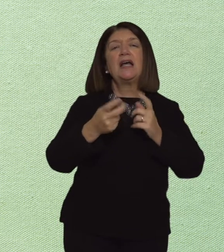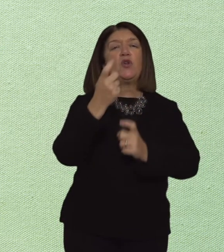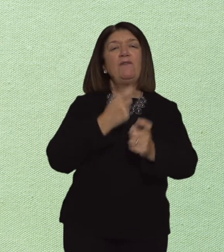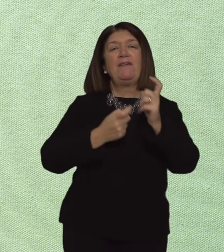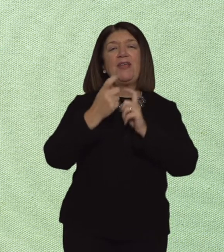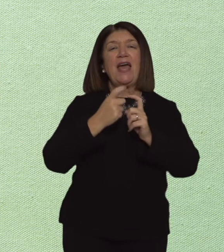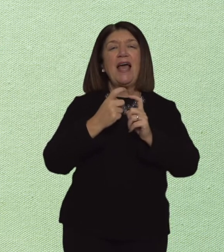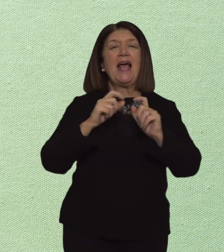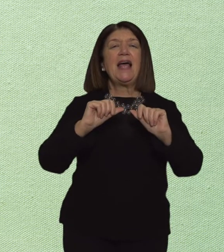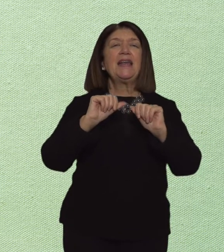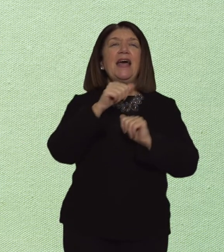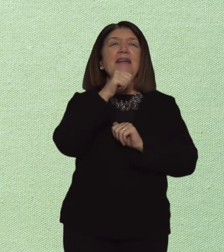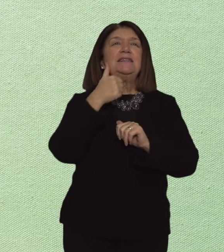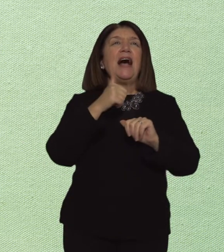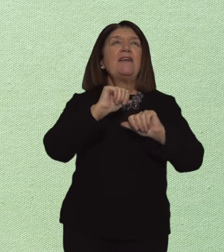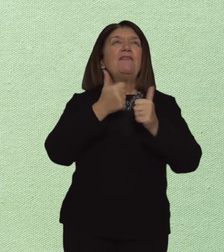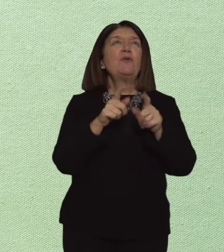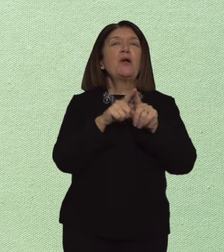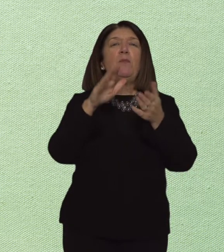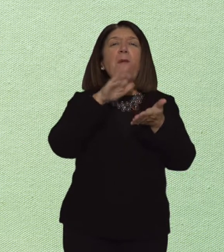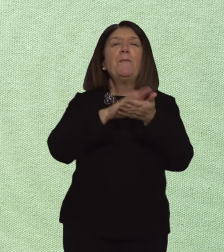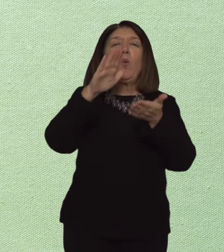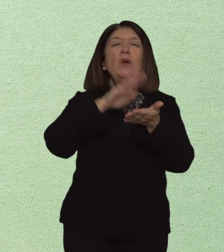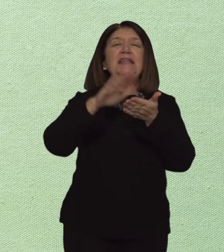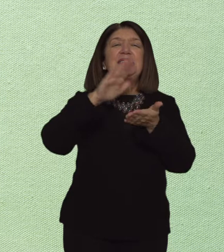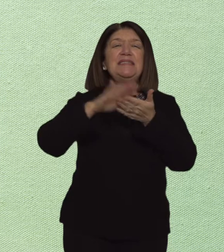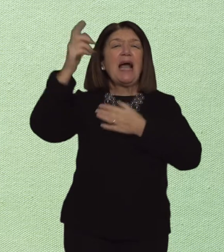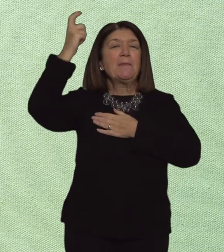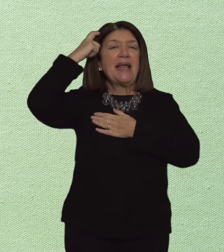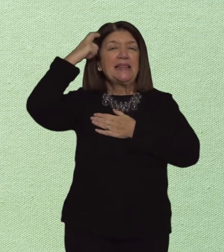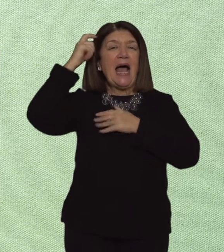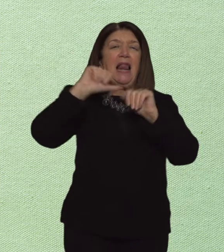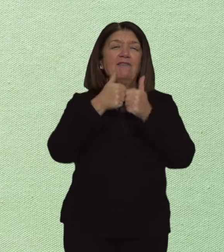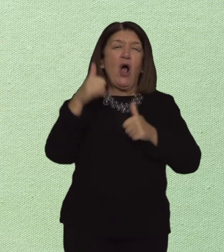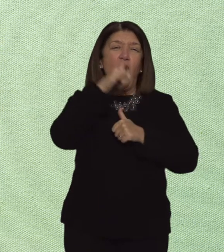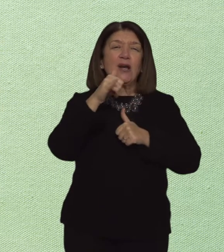tutti i giorni... l'igiene mentale della cultura della convivenza, così come qualunque altro valore,